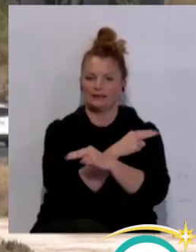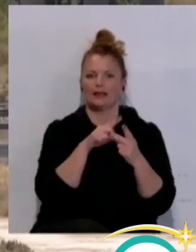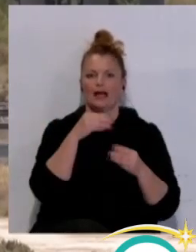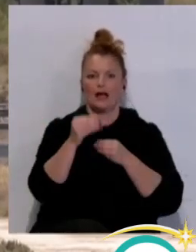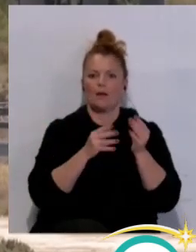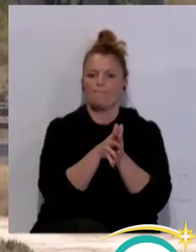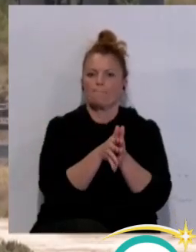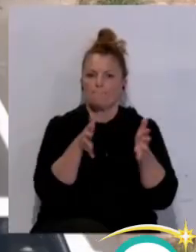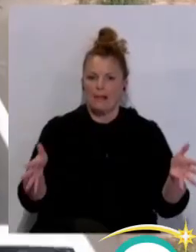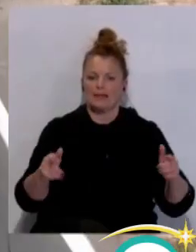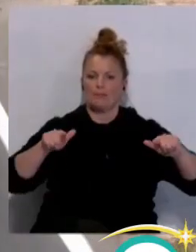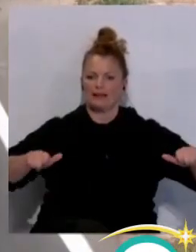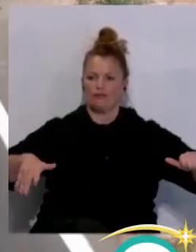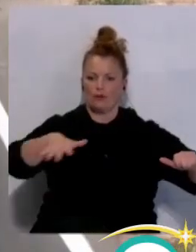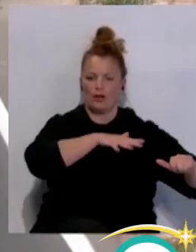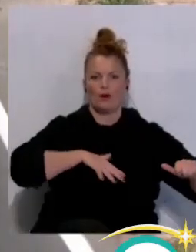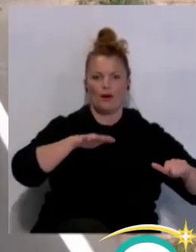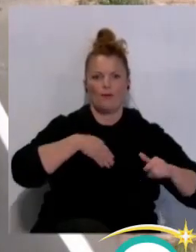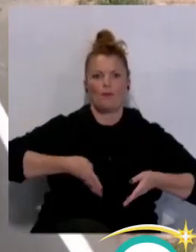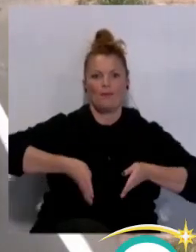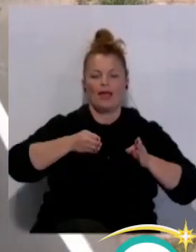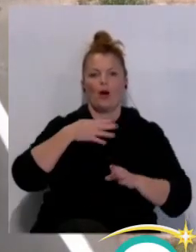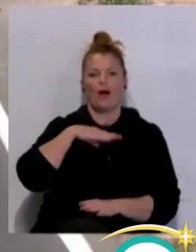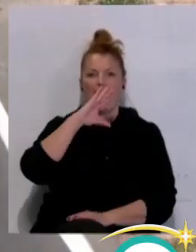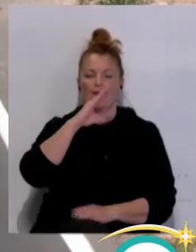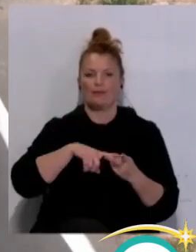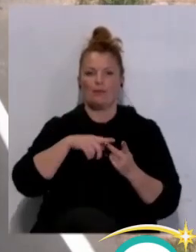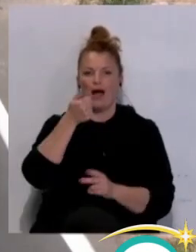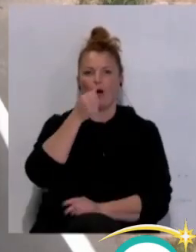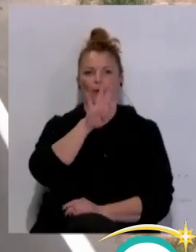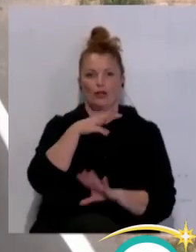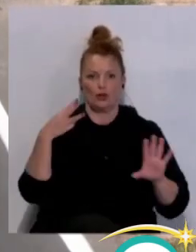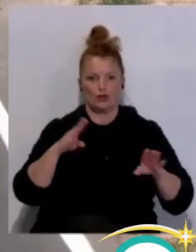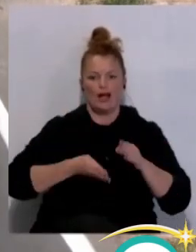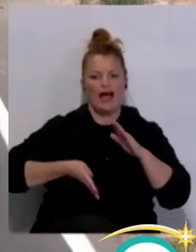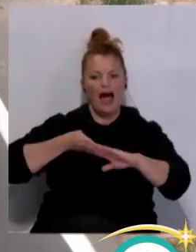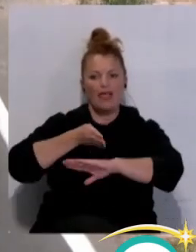la plataforma de la autovía a48 se optimizarán los accesos al polígono de tres caminos mediante